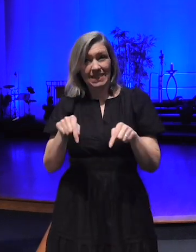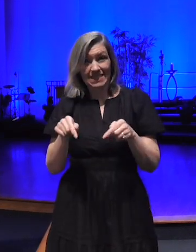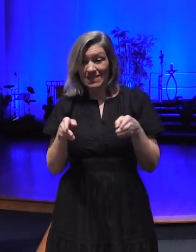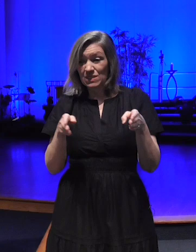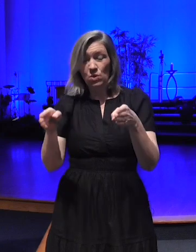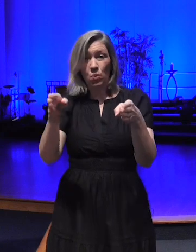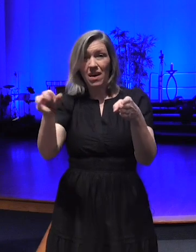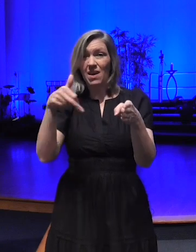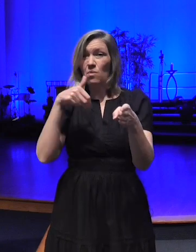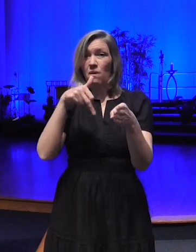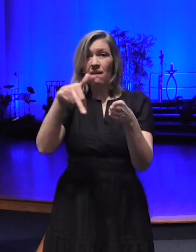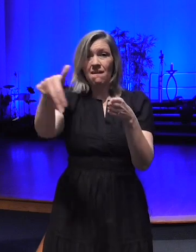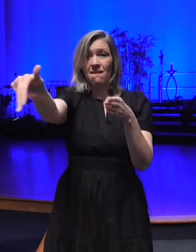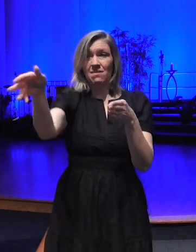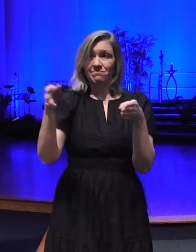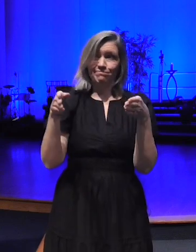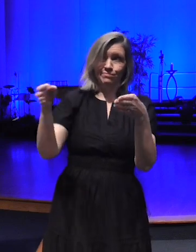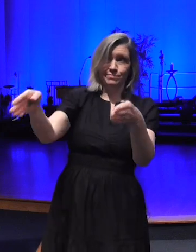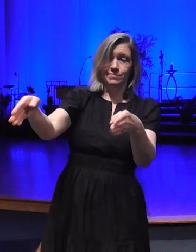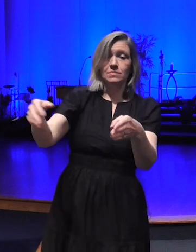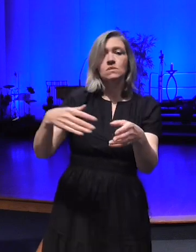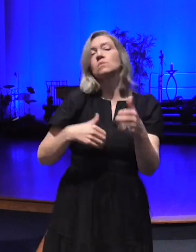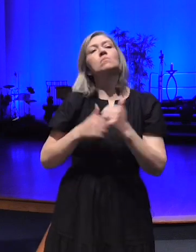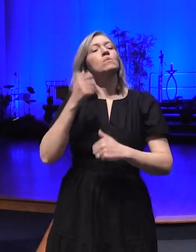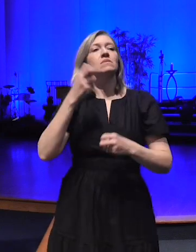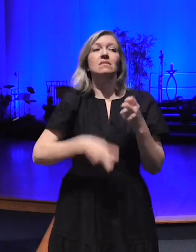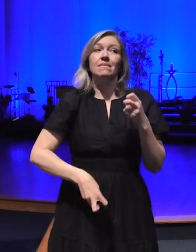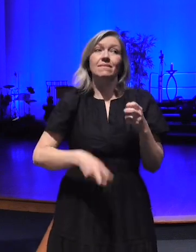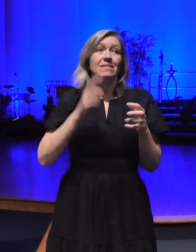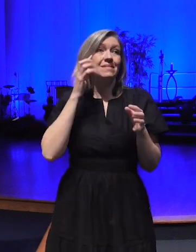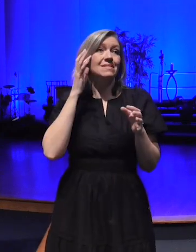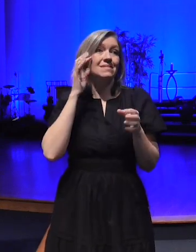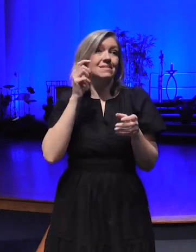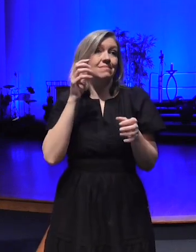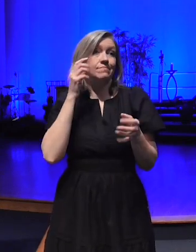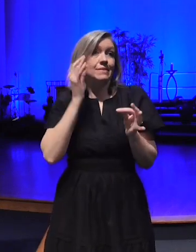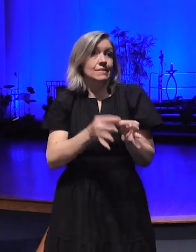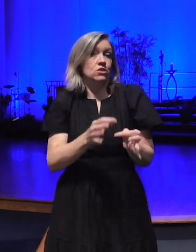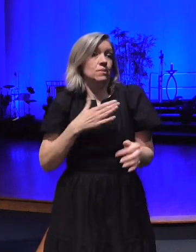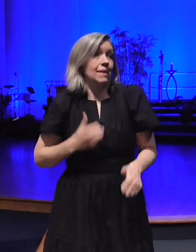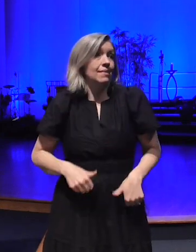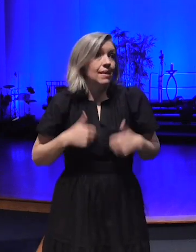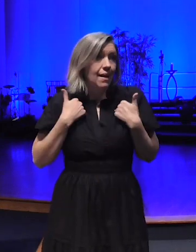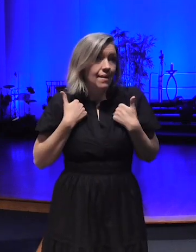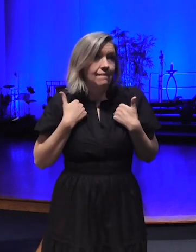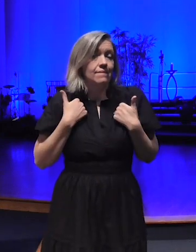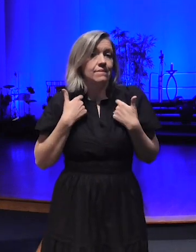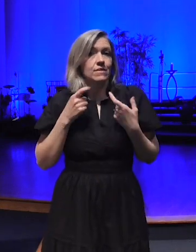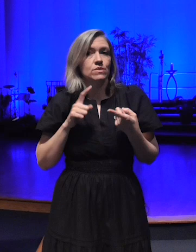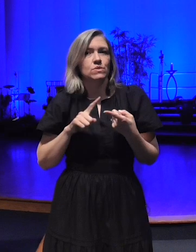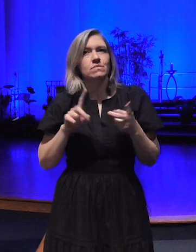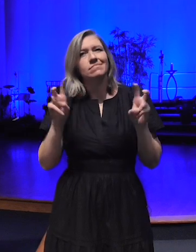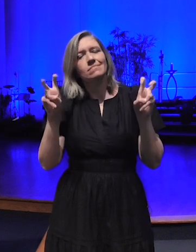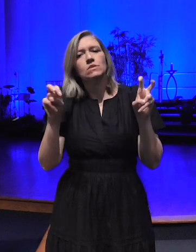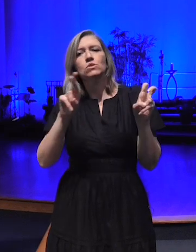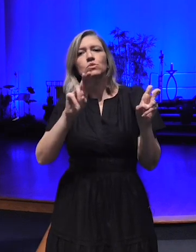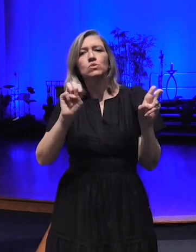la decisión más difícil que pienso en toda mi vida y fue citar a recablear, como me gusta llamar".